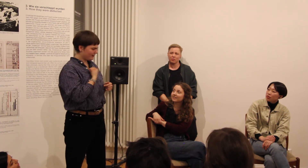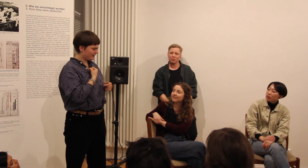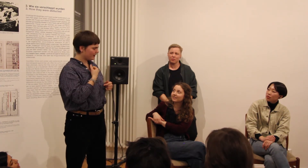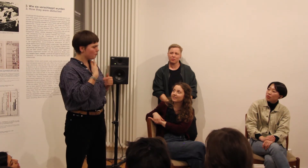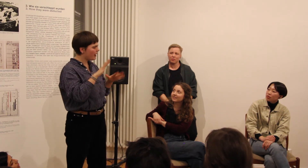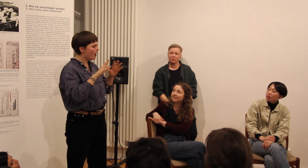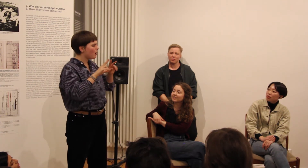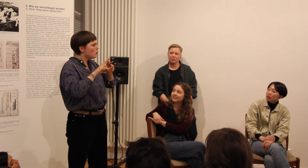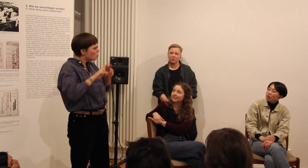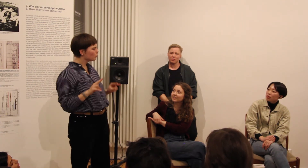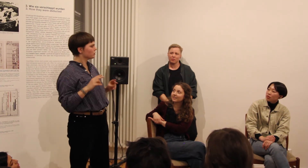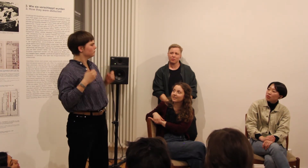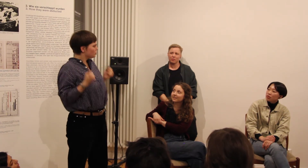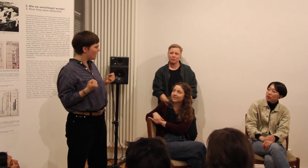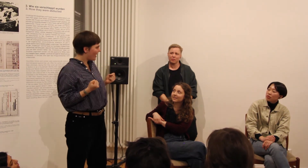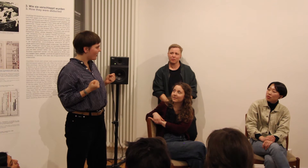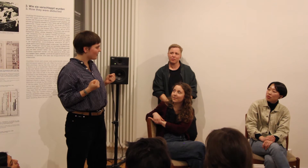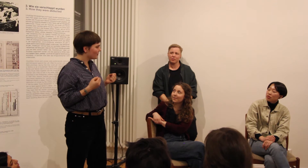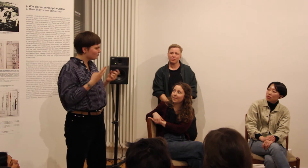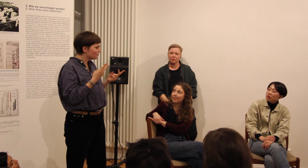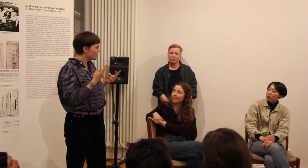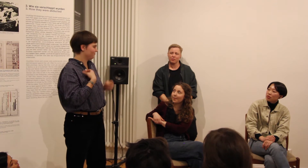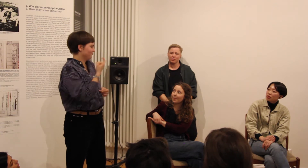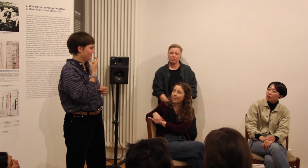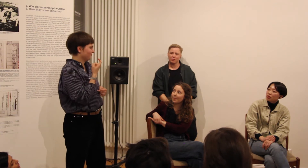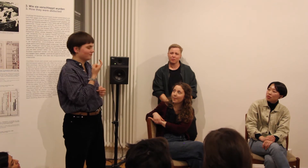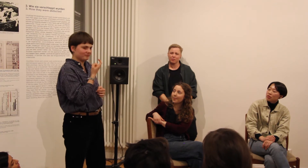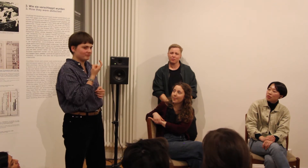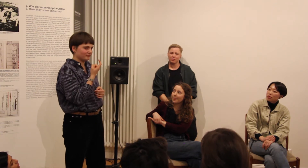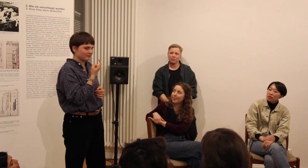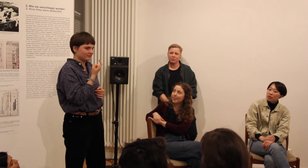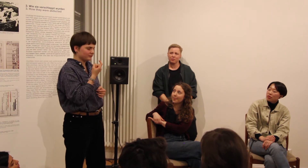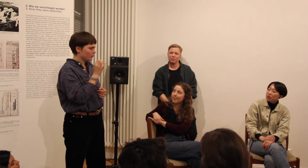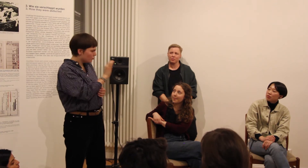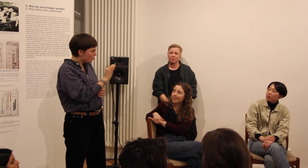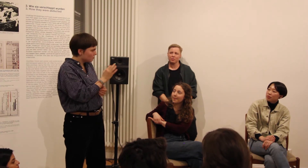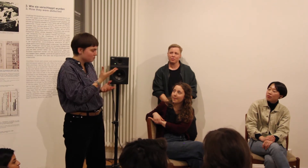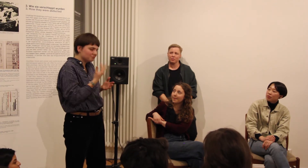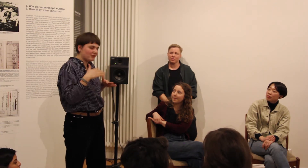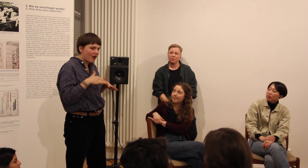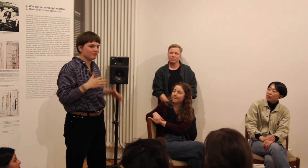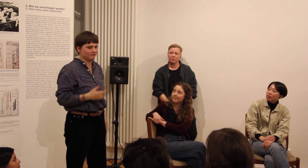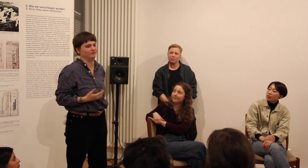habe ich das Gefühl, dass es eine Art Veränderung gab. Du hast beschrieben dass es eine Art Veränderung gab.